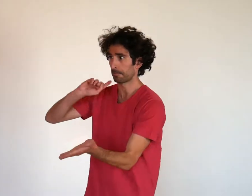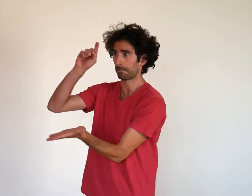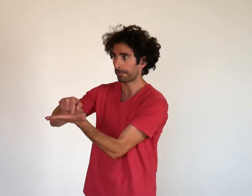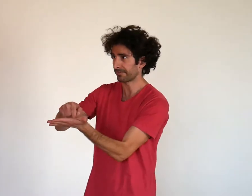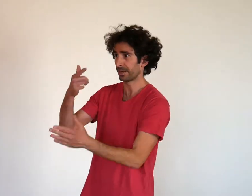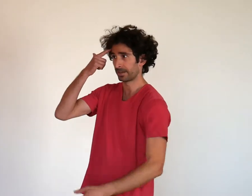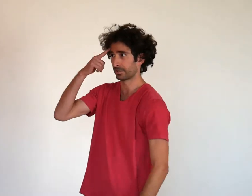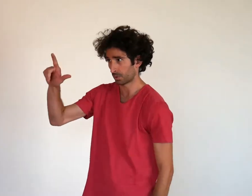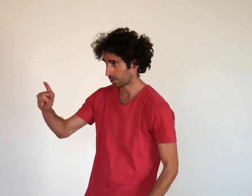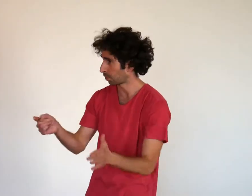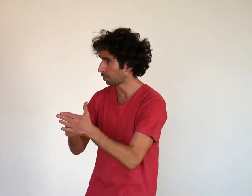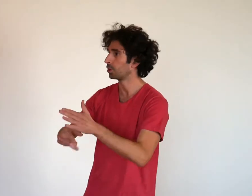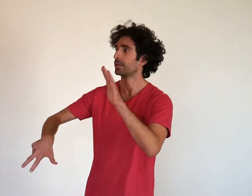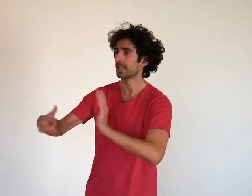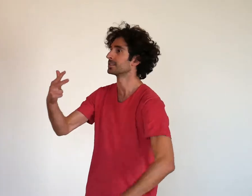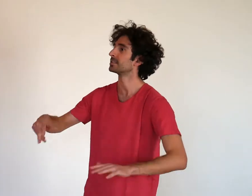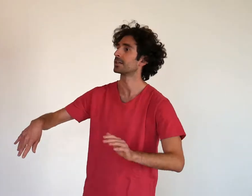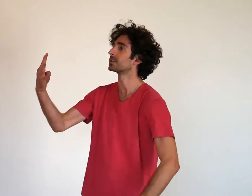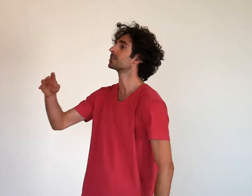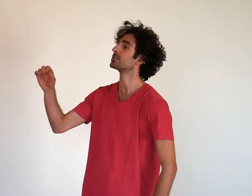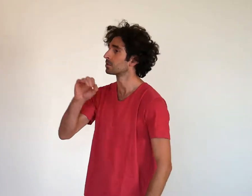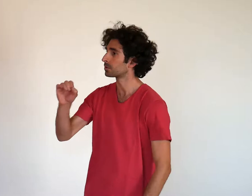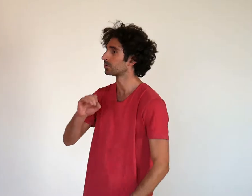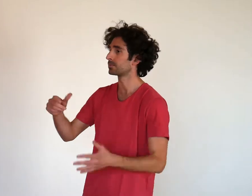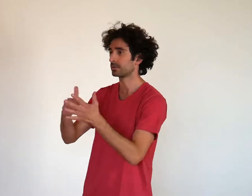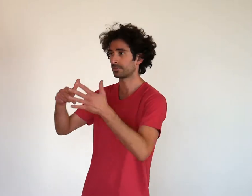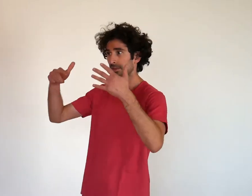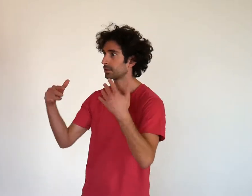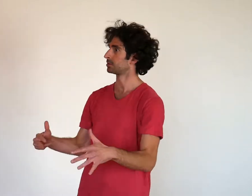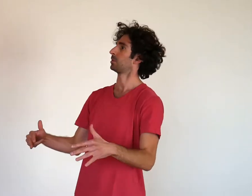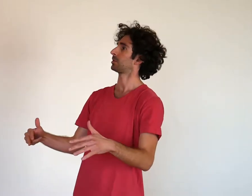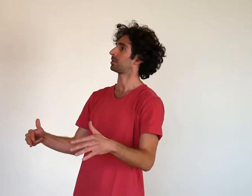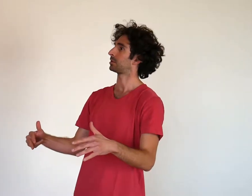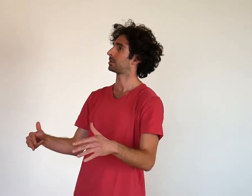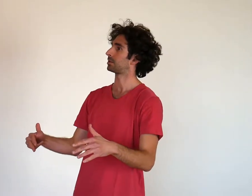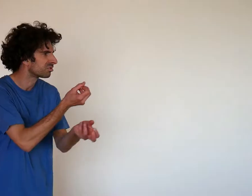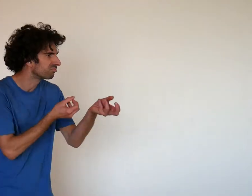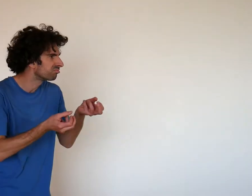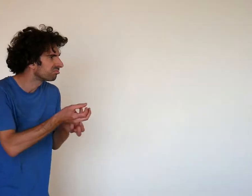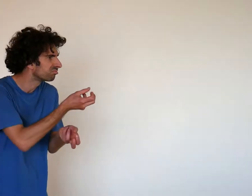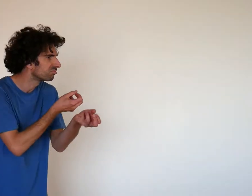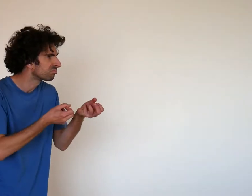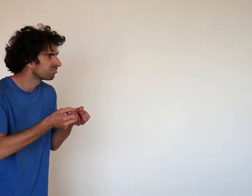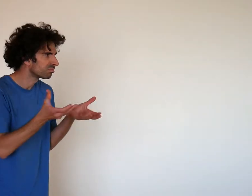à Lyon les 13 et 14 octobre 2018. Le STIM ?